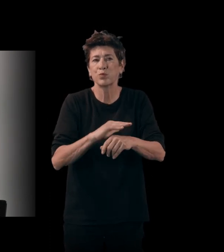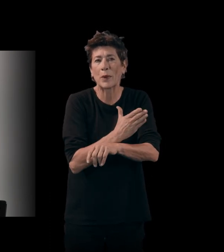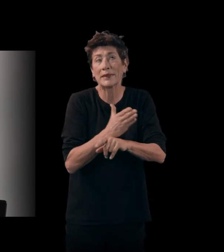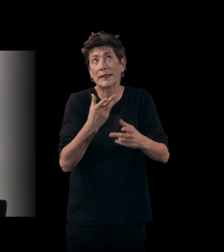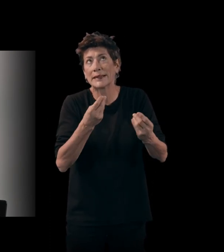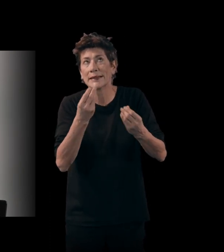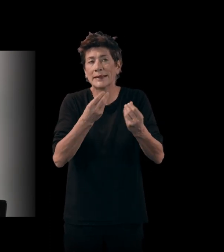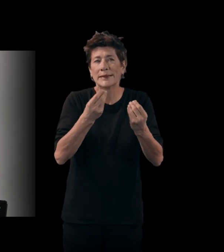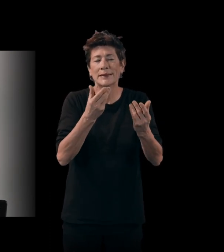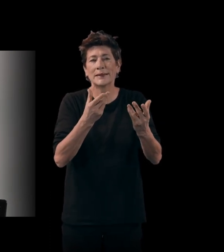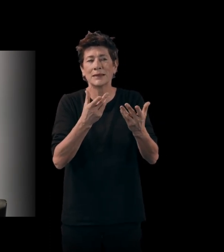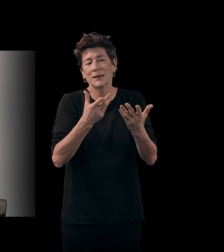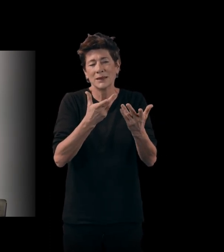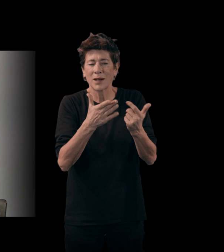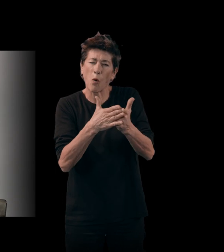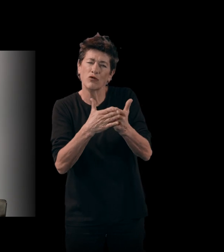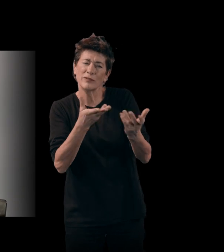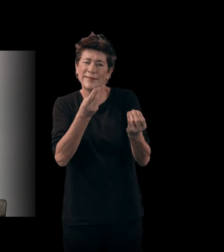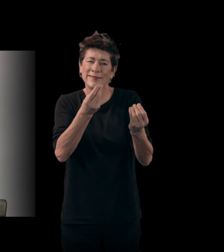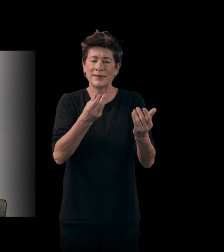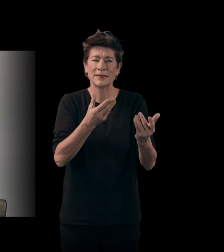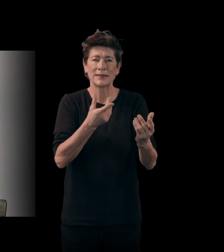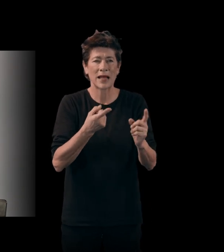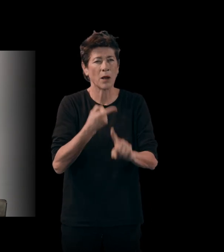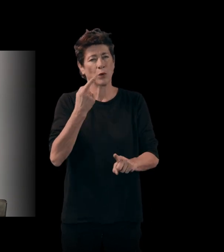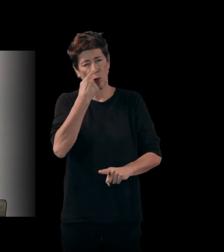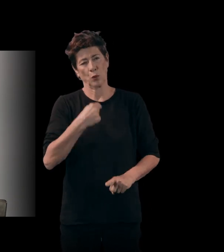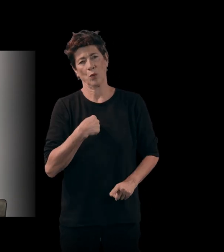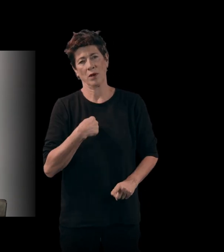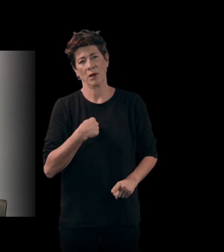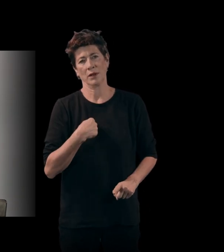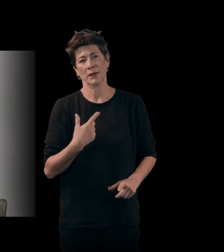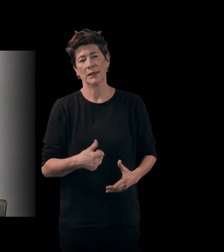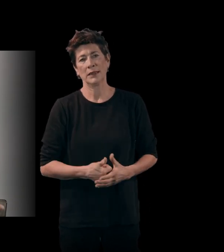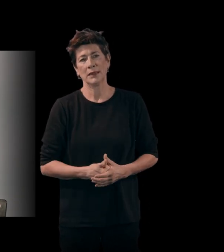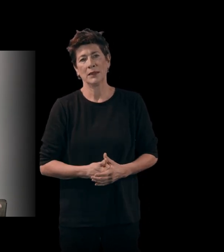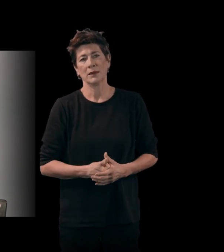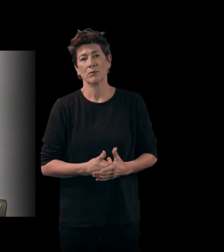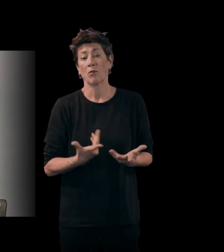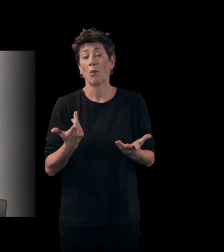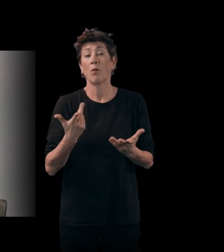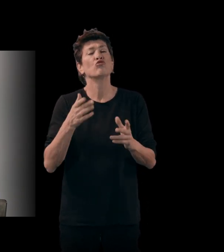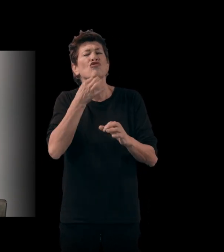Il y a quelque chose de l’ordre de la poésie qui était très important pour moi. Je vous ai dit que j’écrivais des chansons avant.